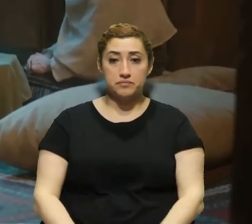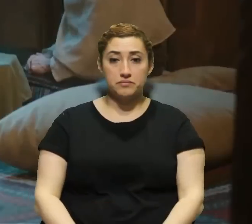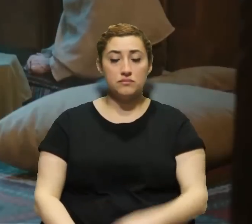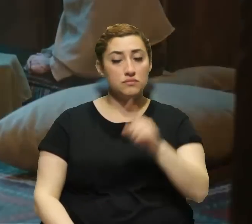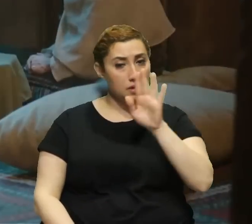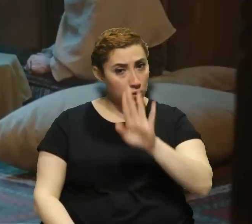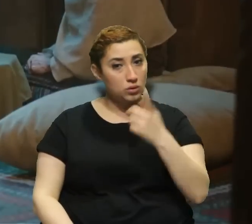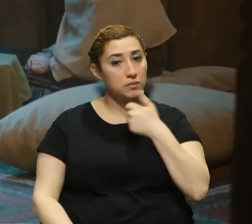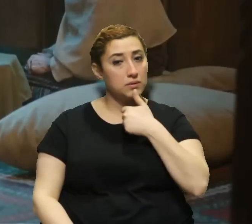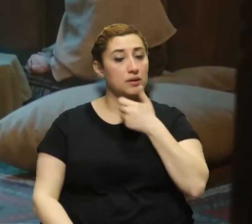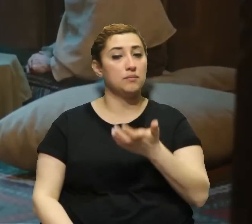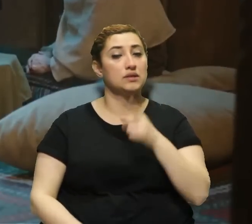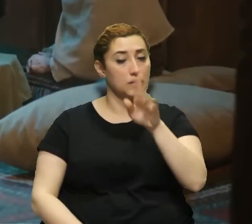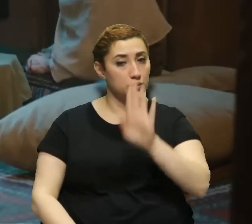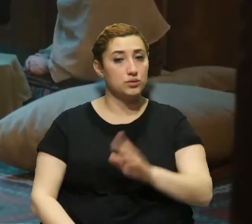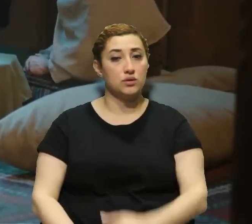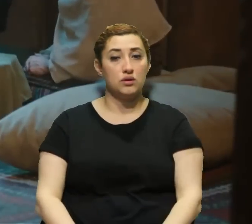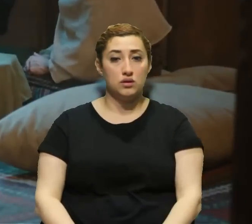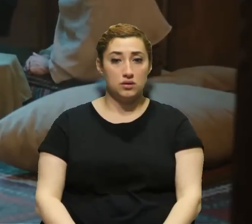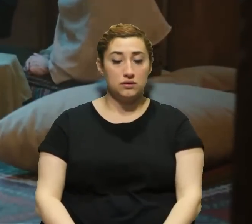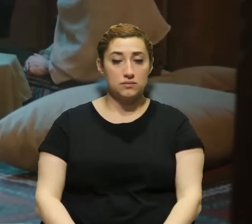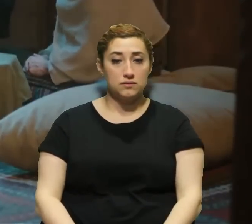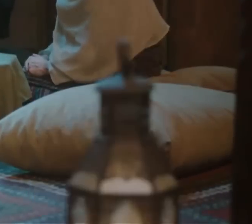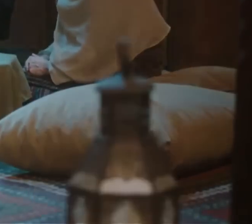Sen dur hele baba sen dur.